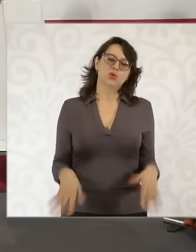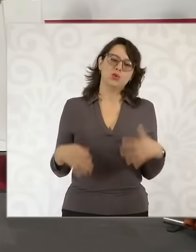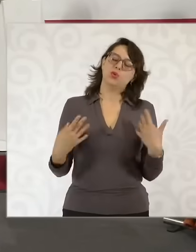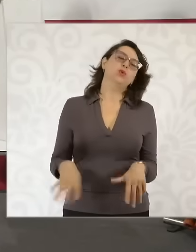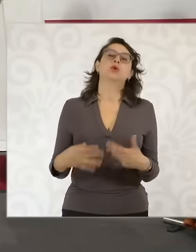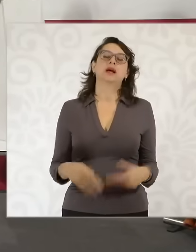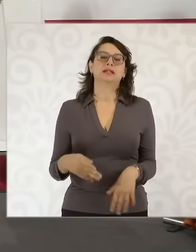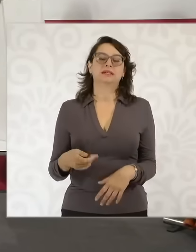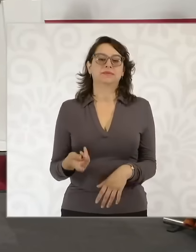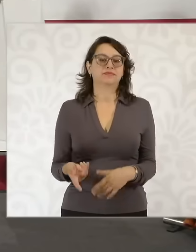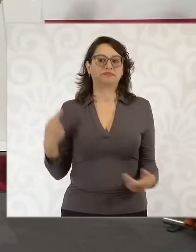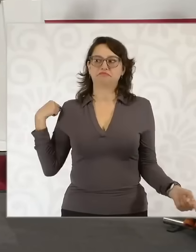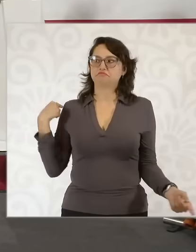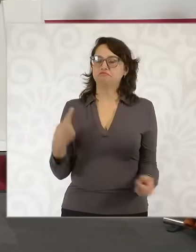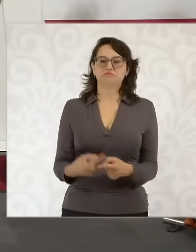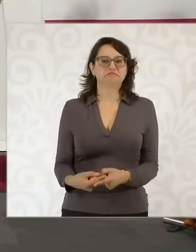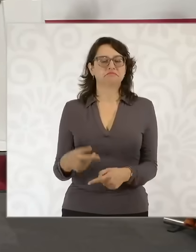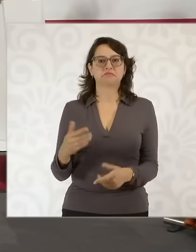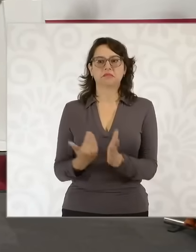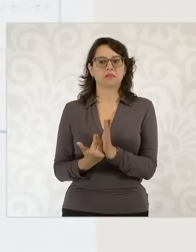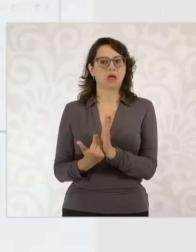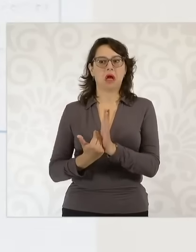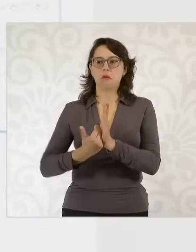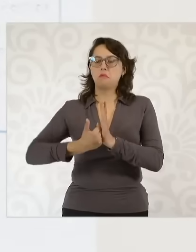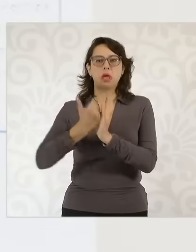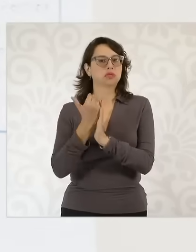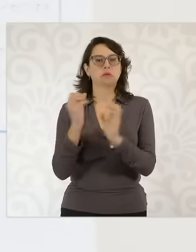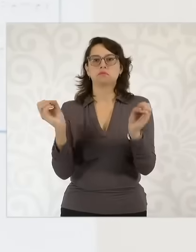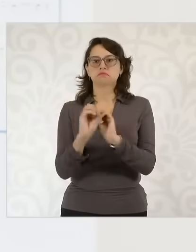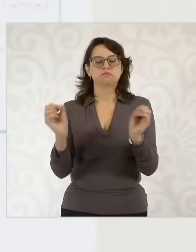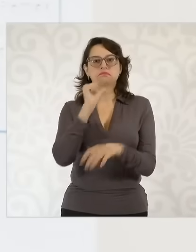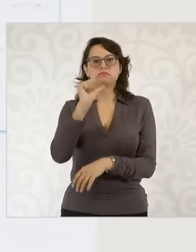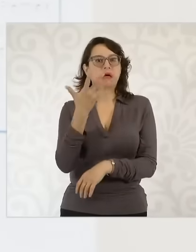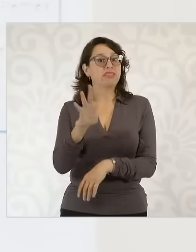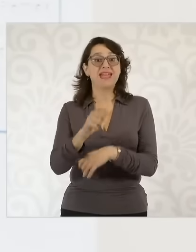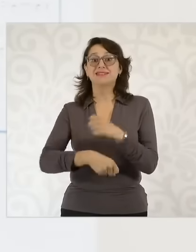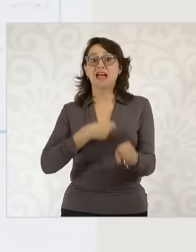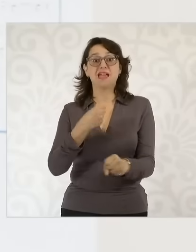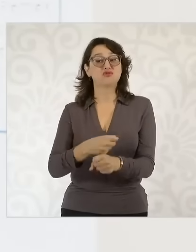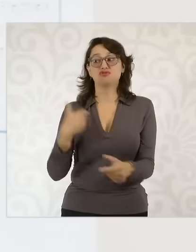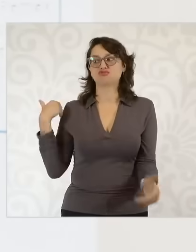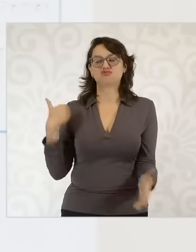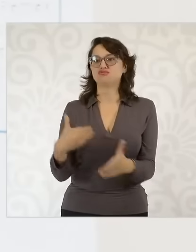la calificación crediticia de Pemex en más de una década, ¿no? Y eso estamos seguros que es